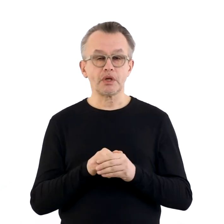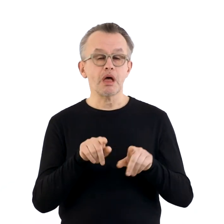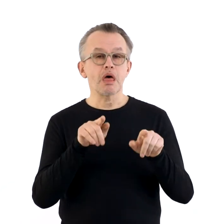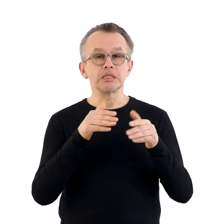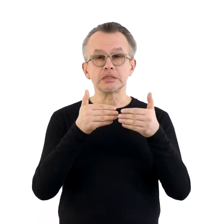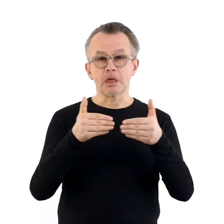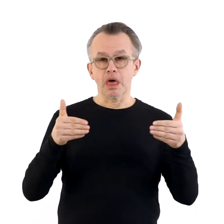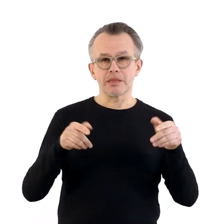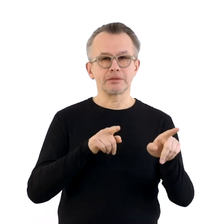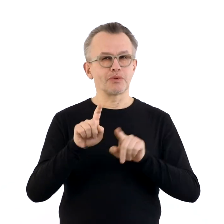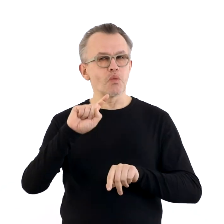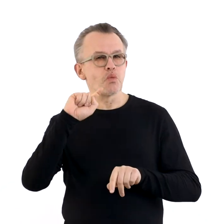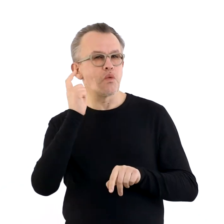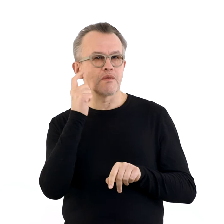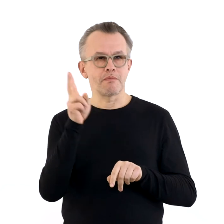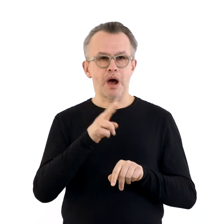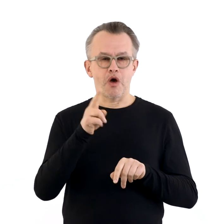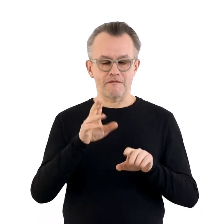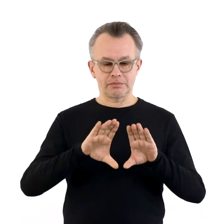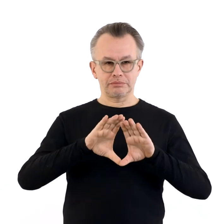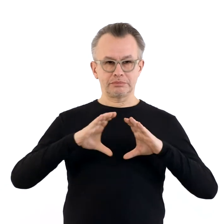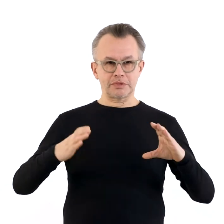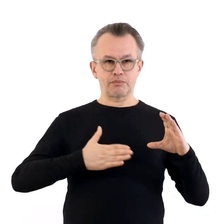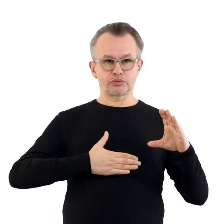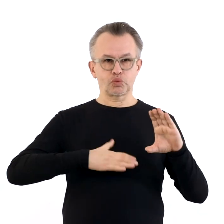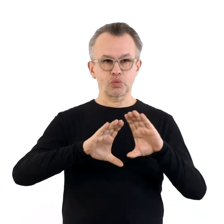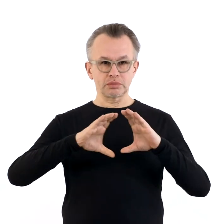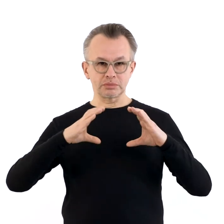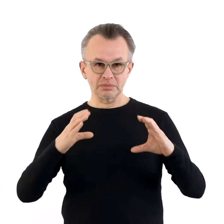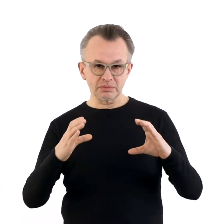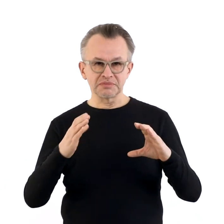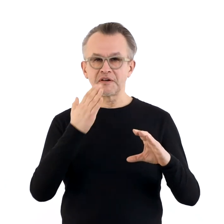Główna scena motywu jest malowana na brzuścu naczynia.